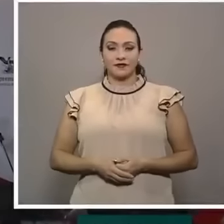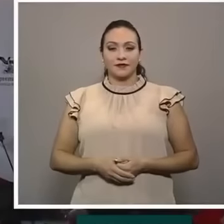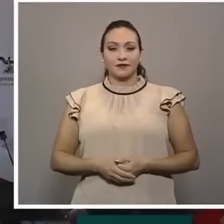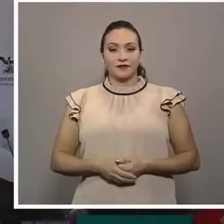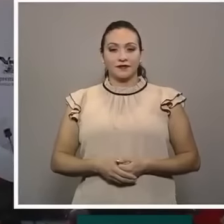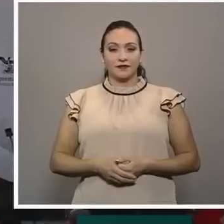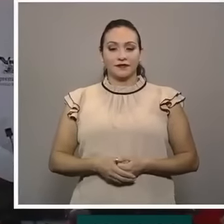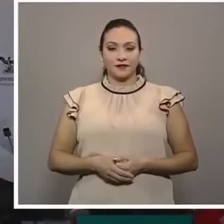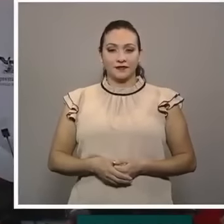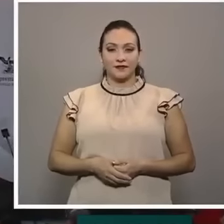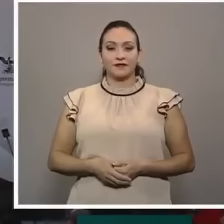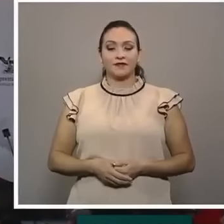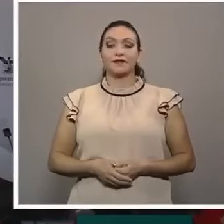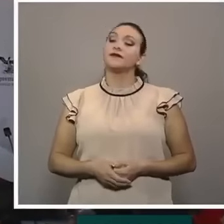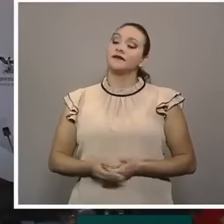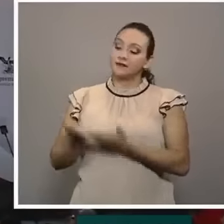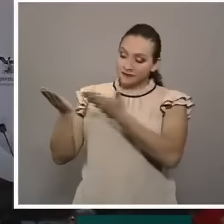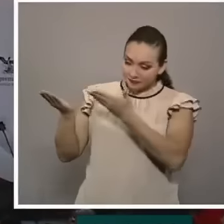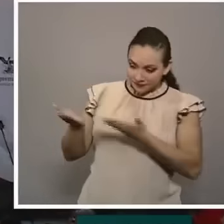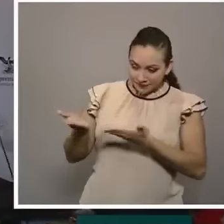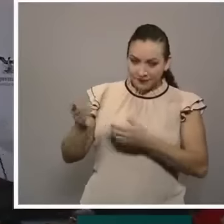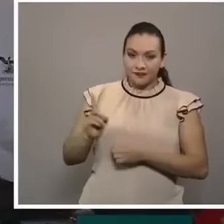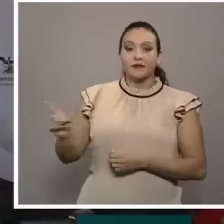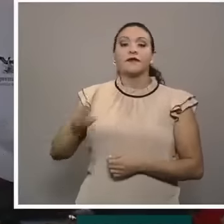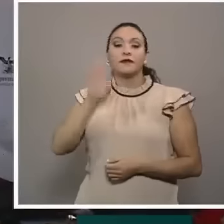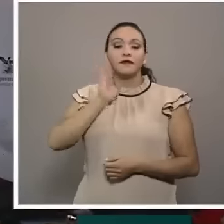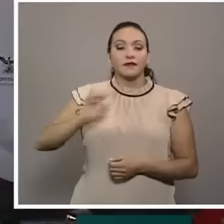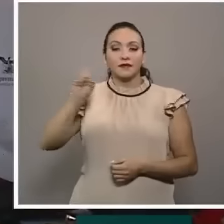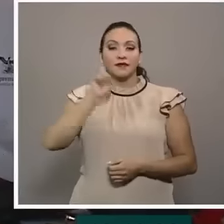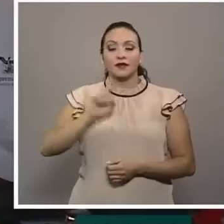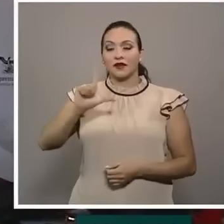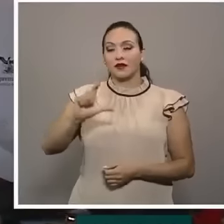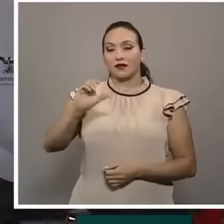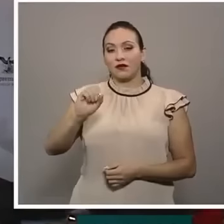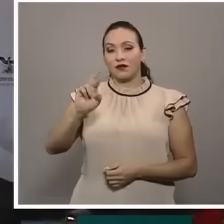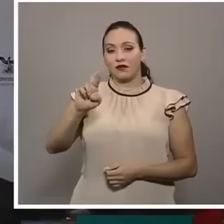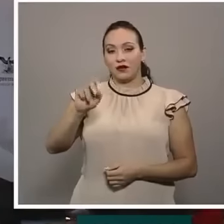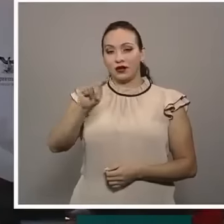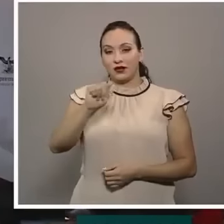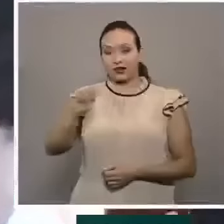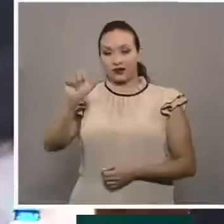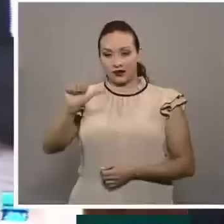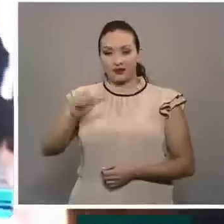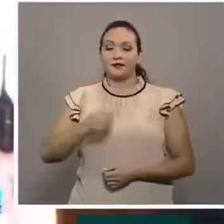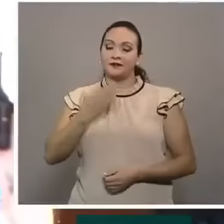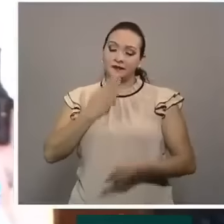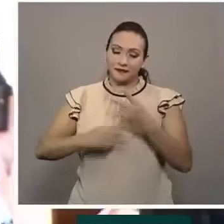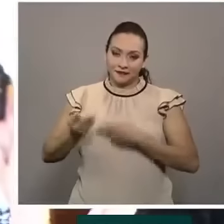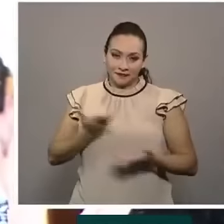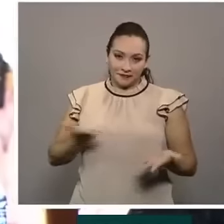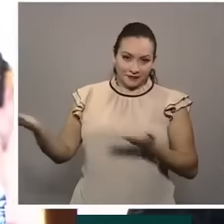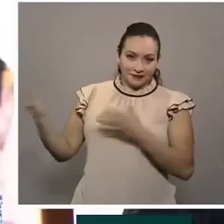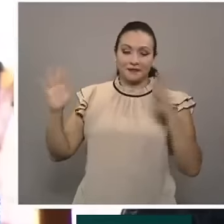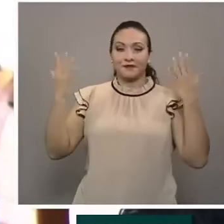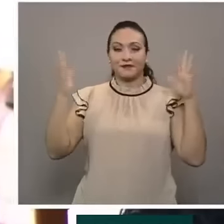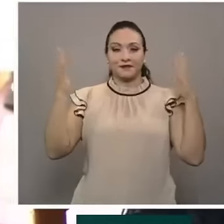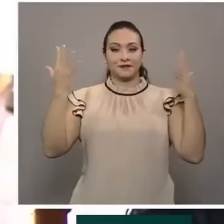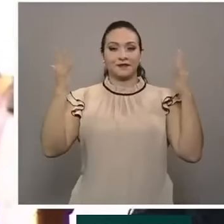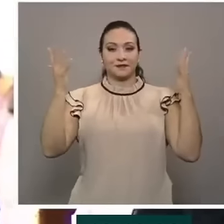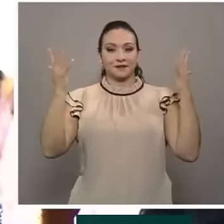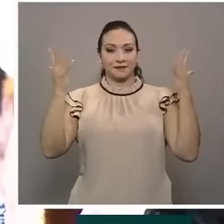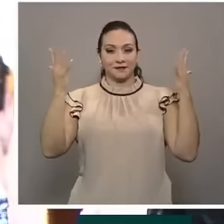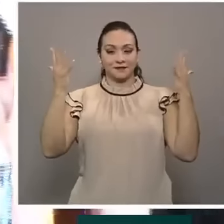También se encuentra aquí a mi derecha la ministra Loreta Ortiz Alfa